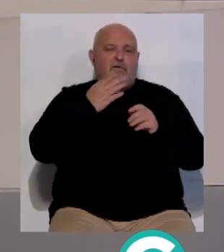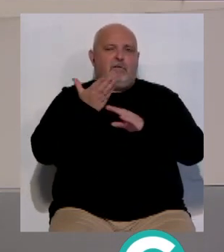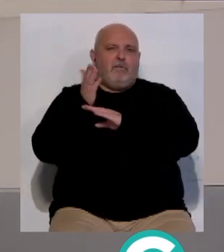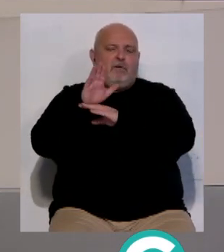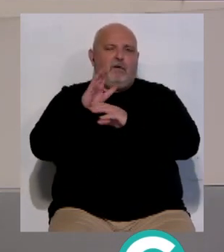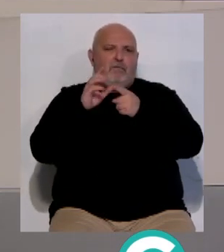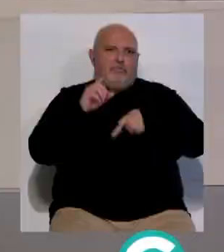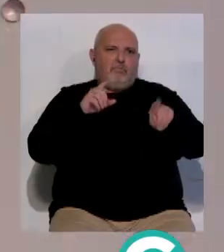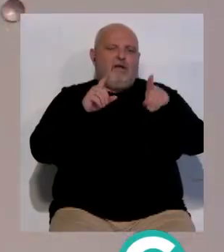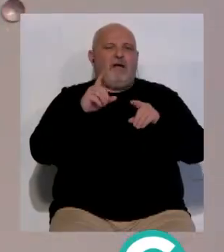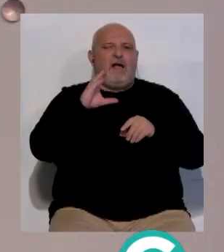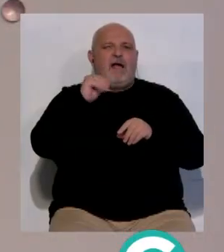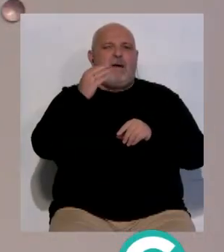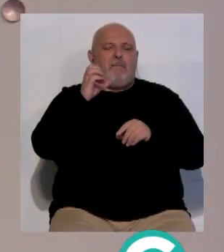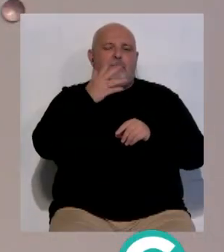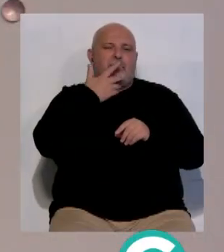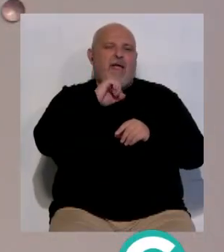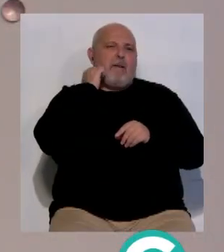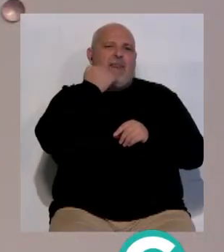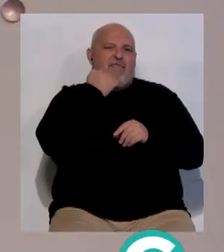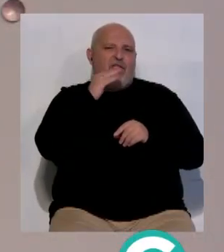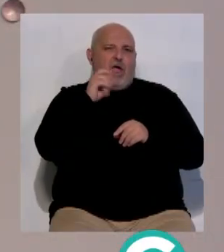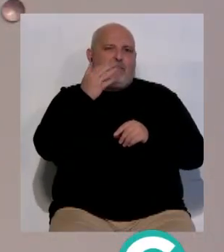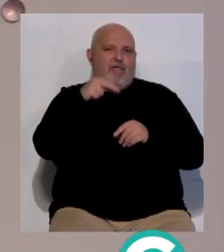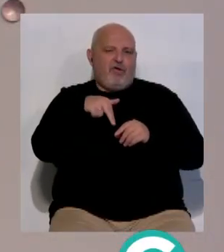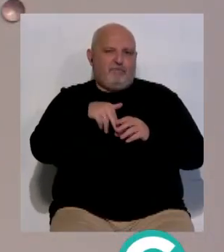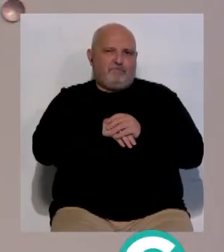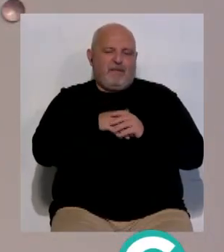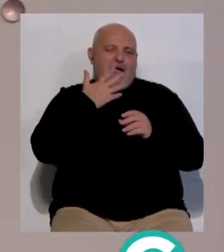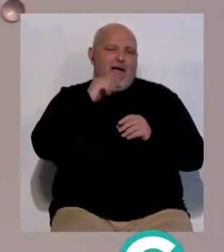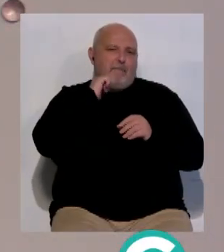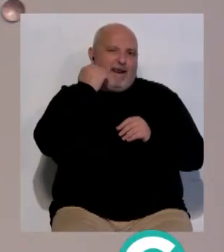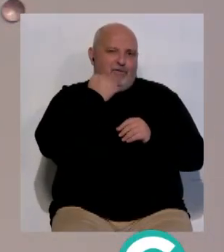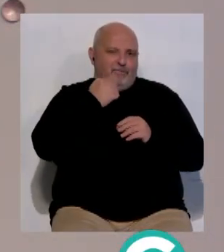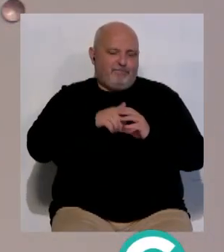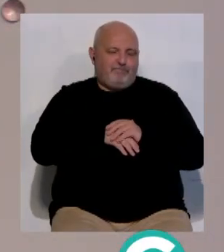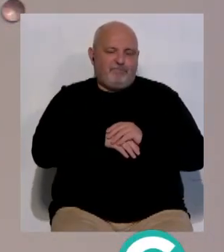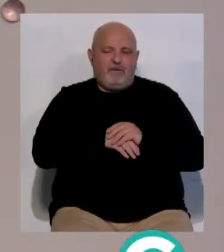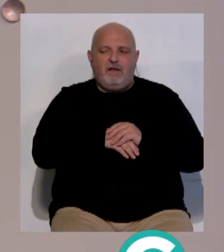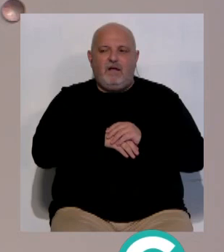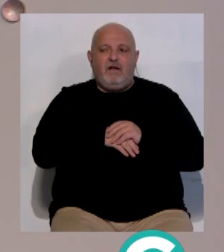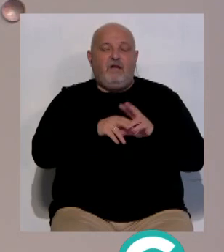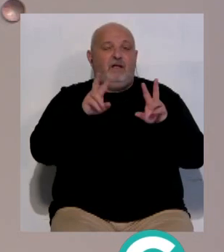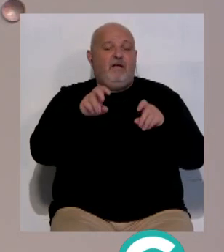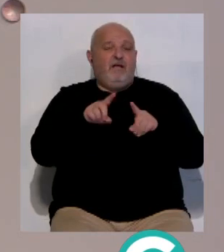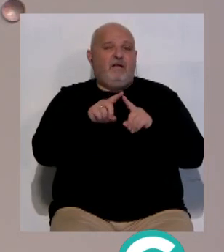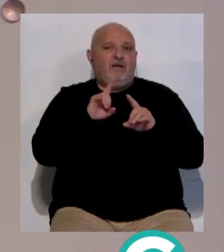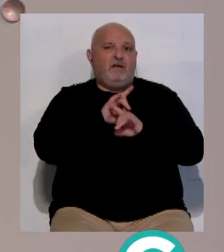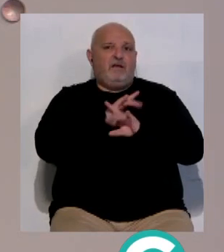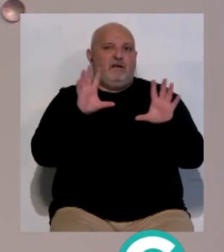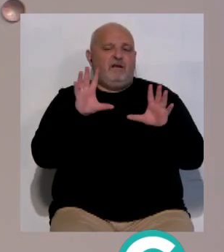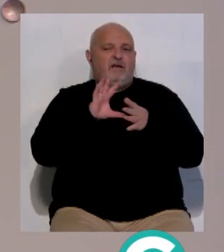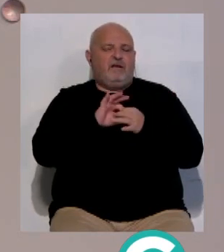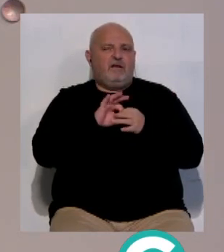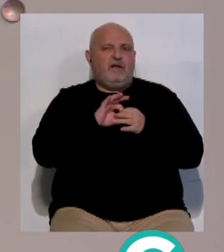claro la las reglas de ju te dicen que hay una ocasión manifiesta de Gol eso queda interpretación